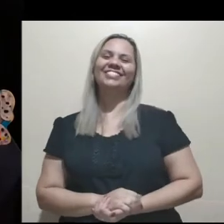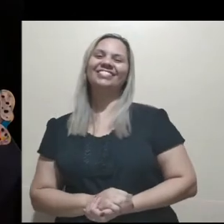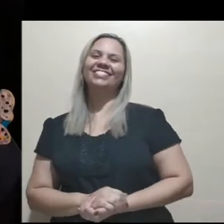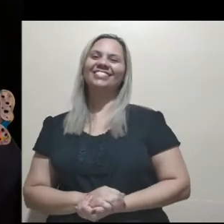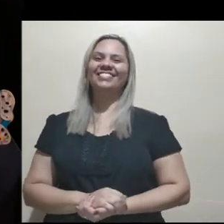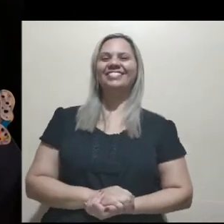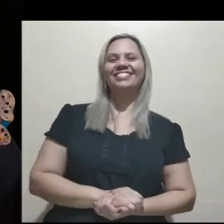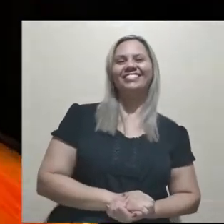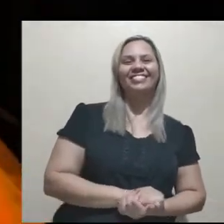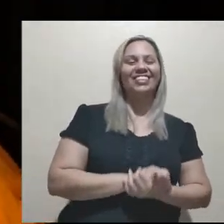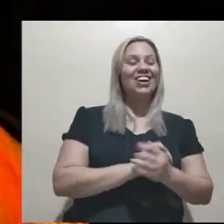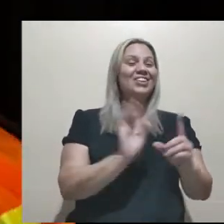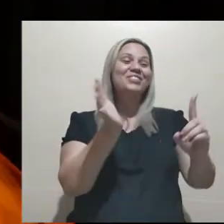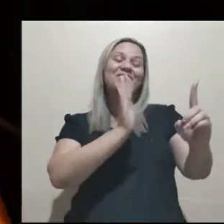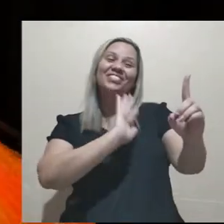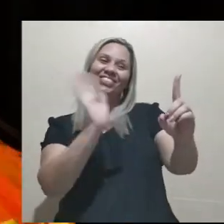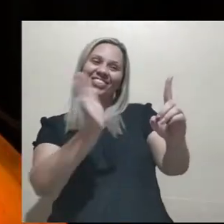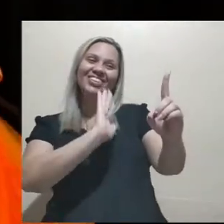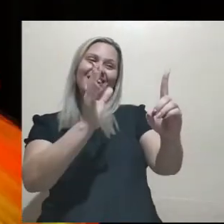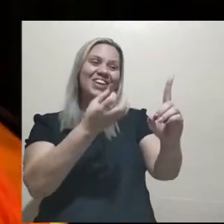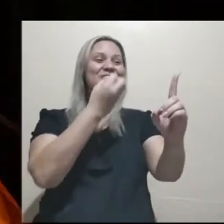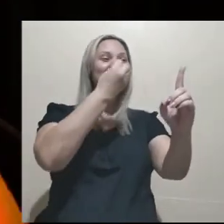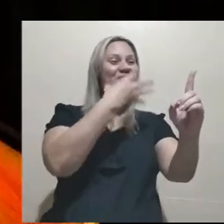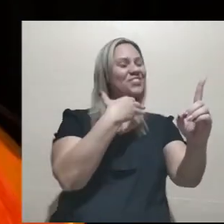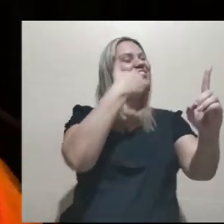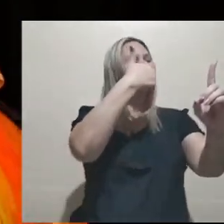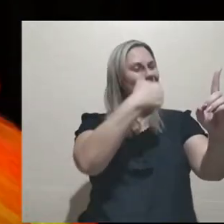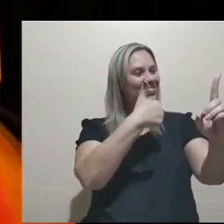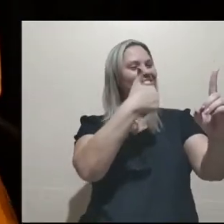𝗢𝗹á! 𝗖𝗼𝗺𝗼 𝘃𝗮𝗶?